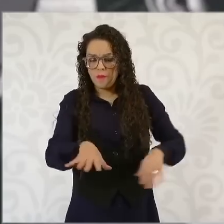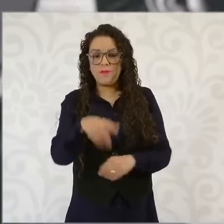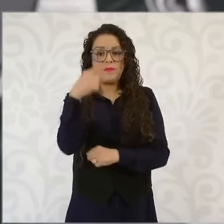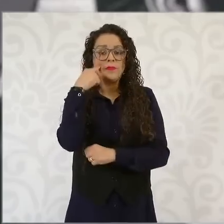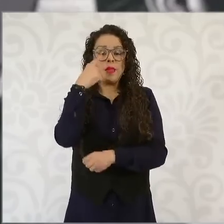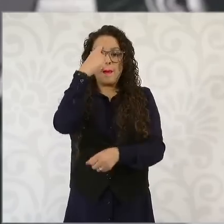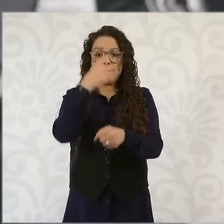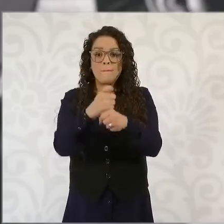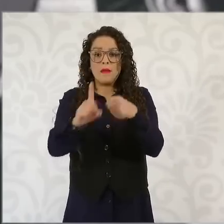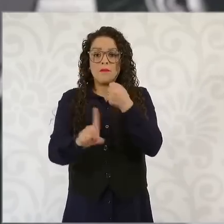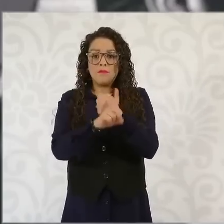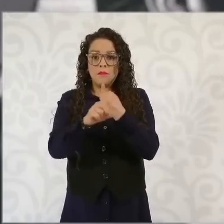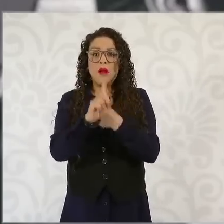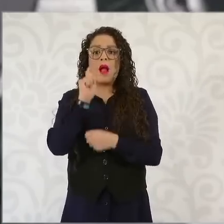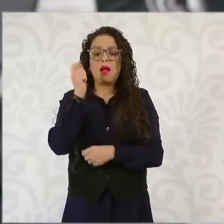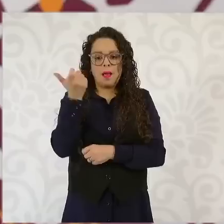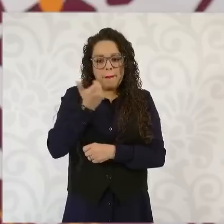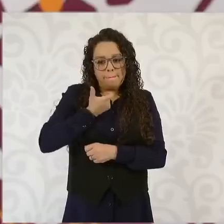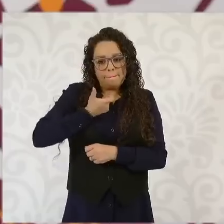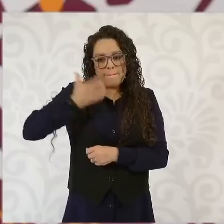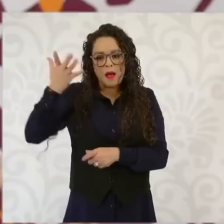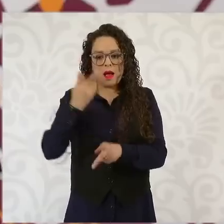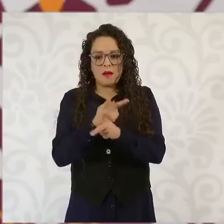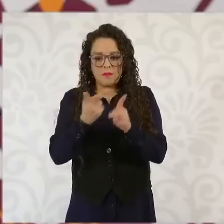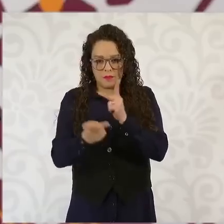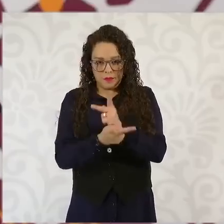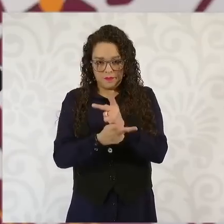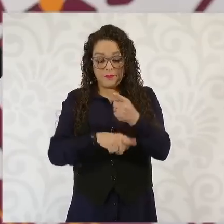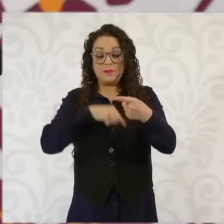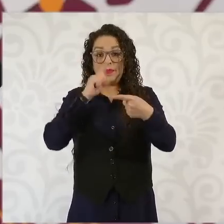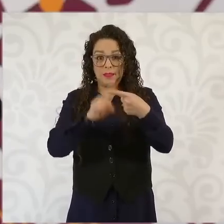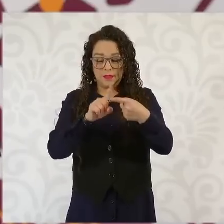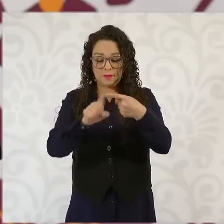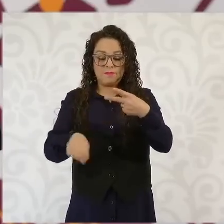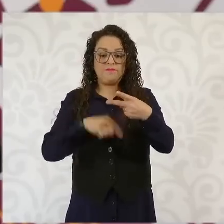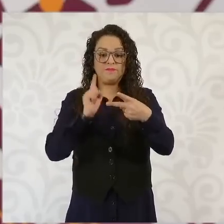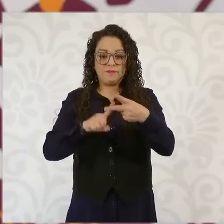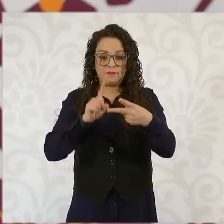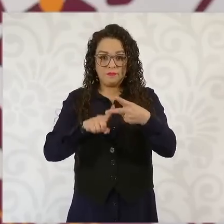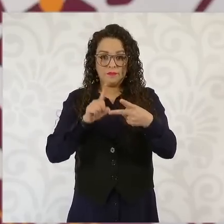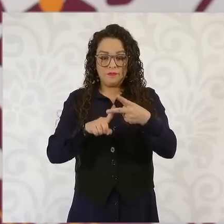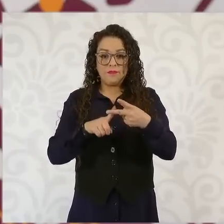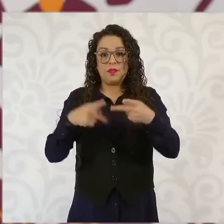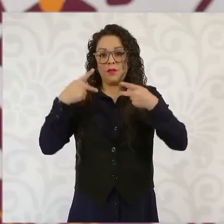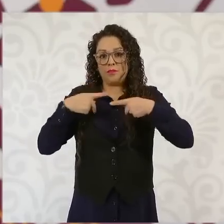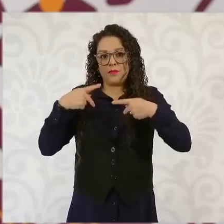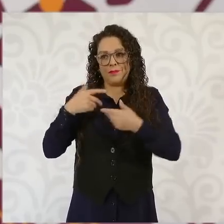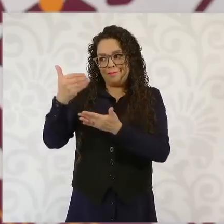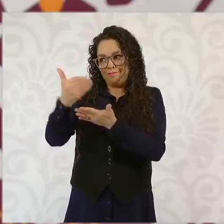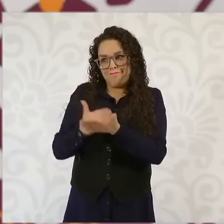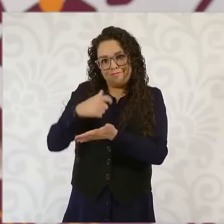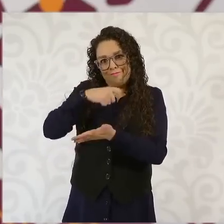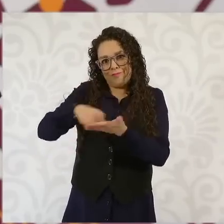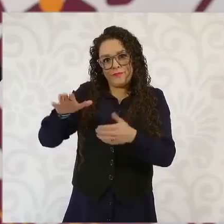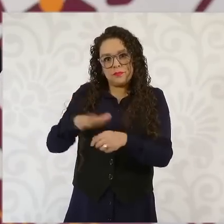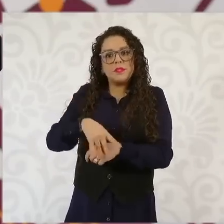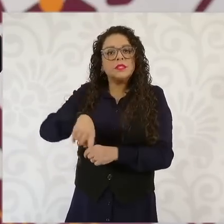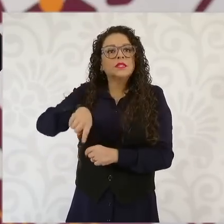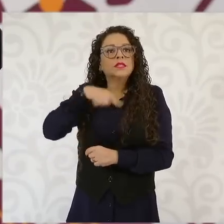el efecto número dos como suben los precios se va a reducir la demanda quiero decir va a